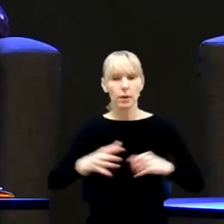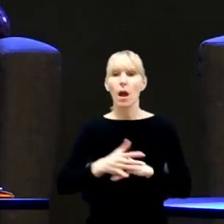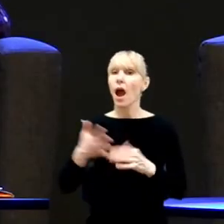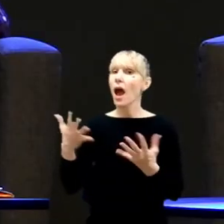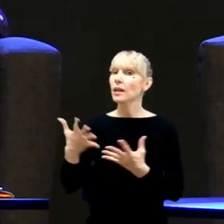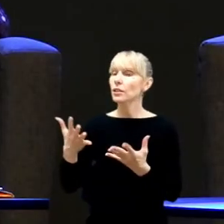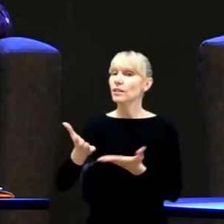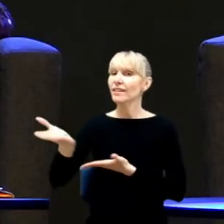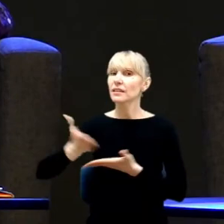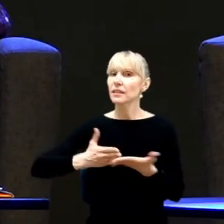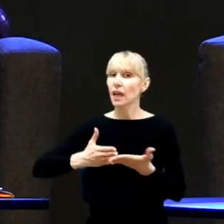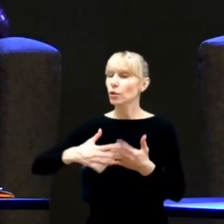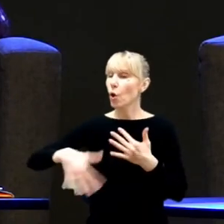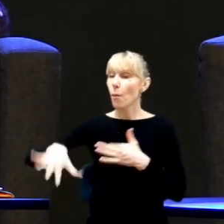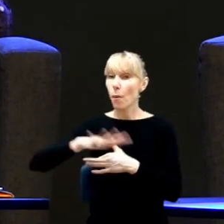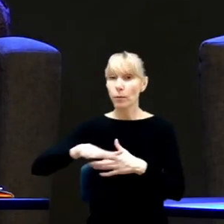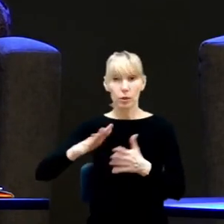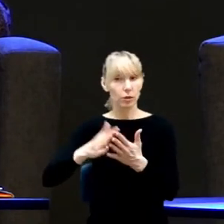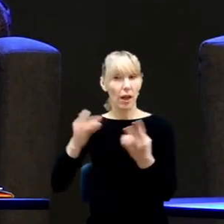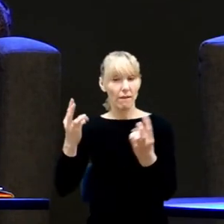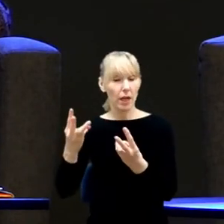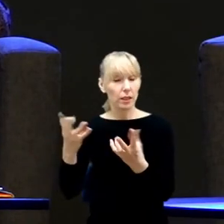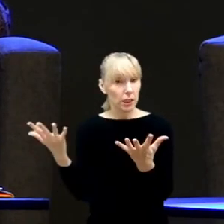On jest ważny akurat w jednych i drugich miastach.